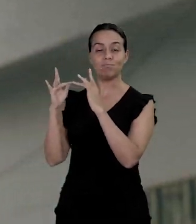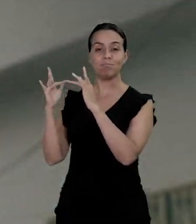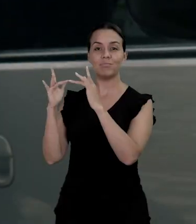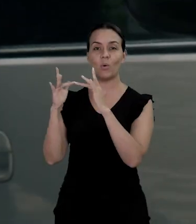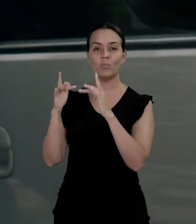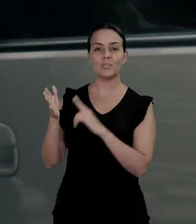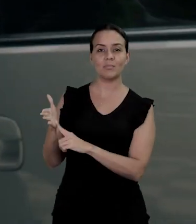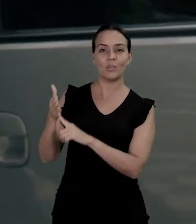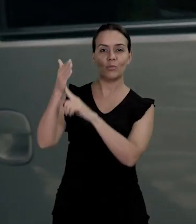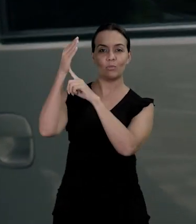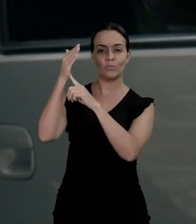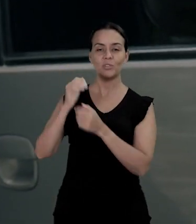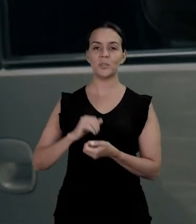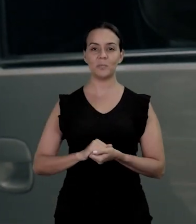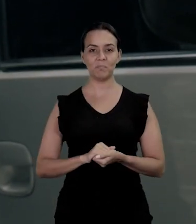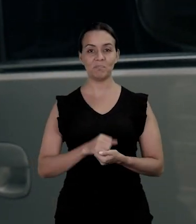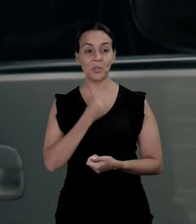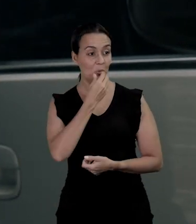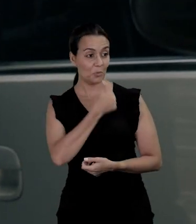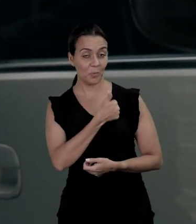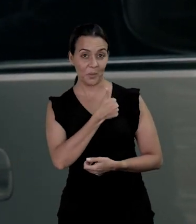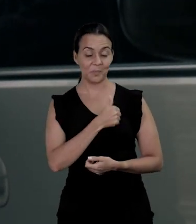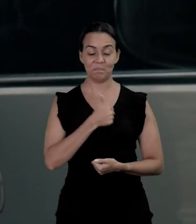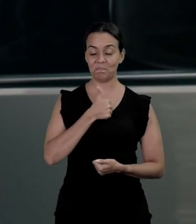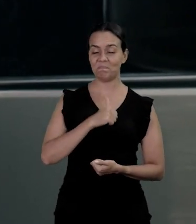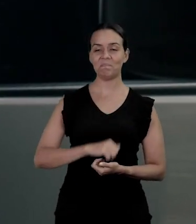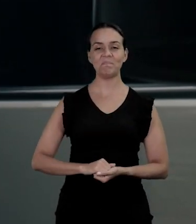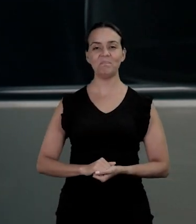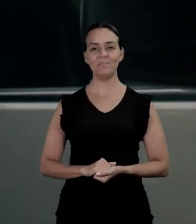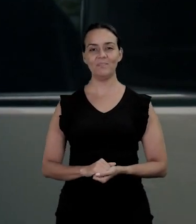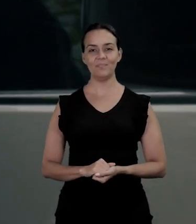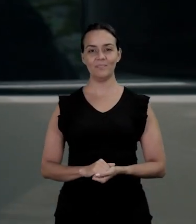Bruno. E aí, cara? Tudo bem? Tudo em cima? Tudo joia. Vamos lá.